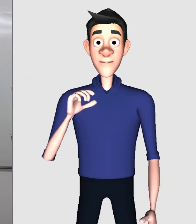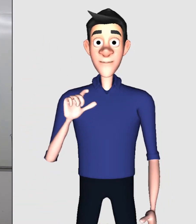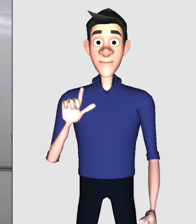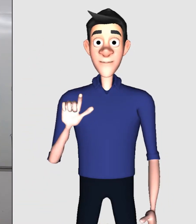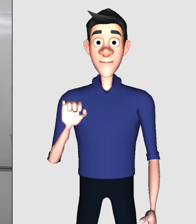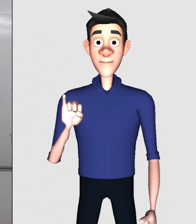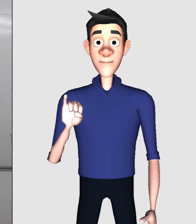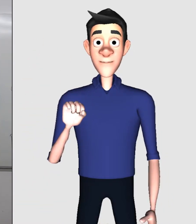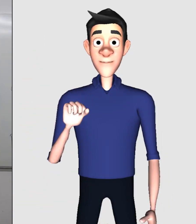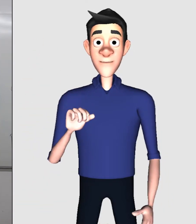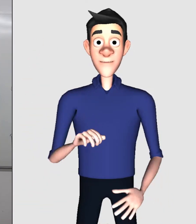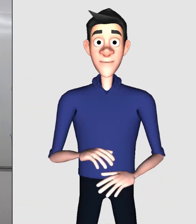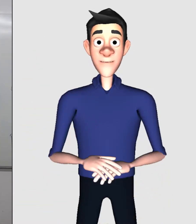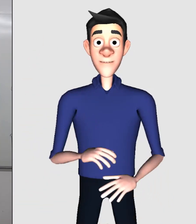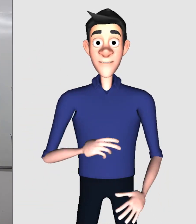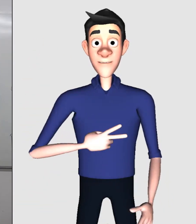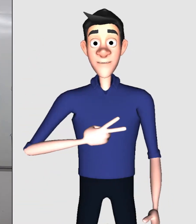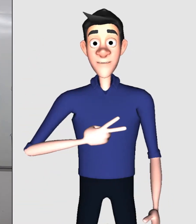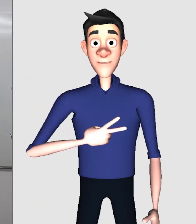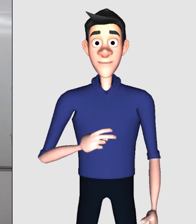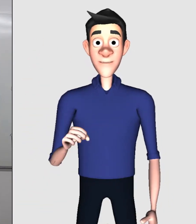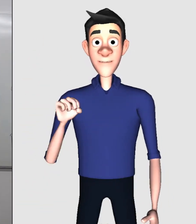Isso é a equação de equilíbrio sobre a polia número 1